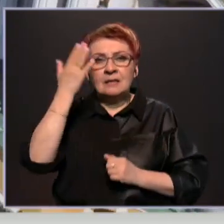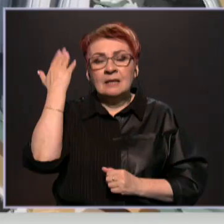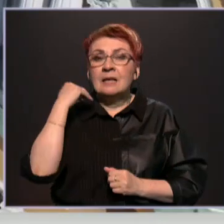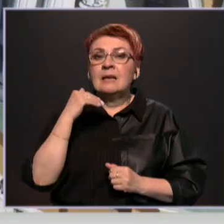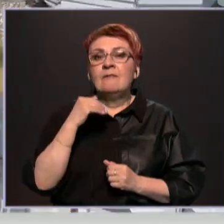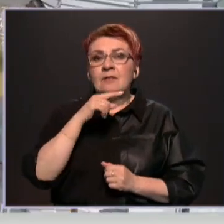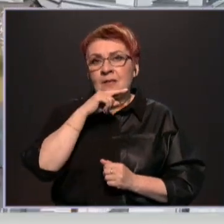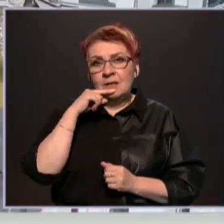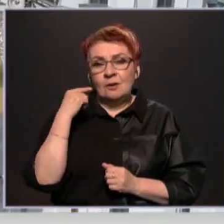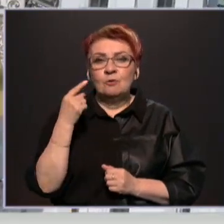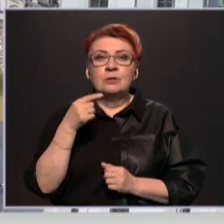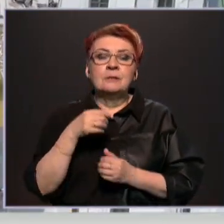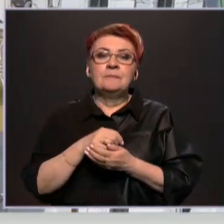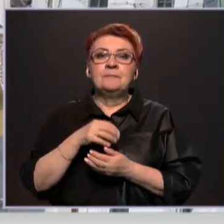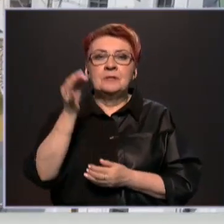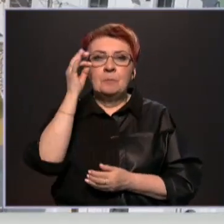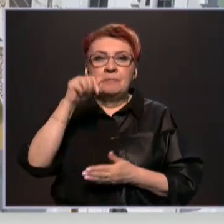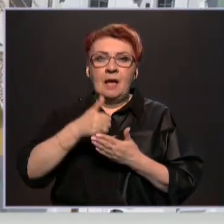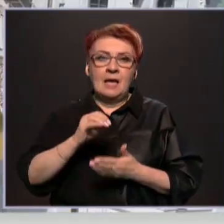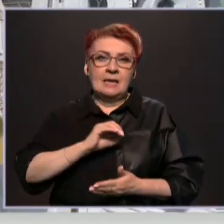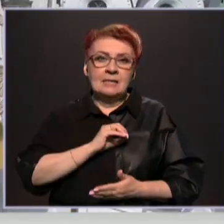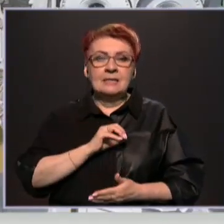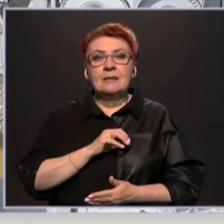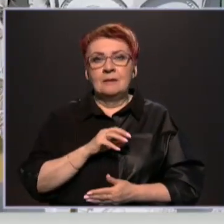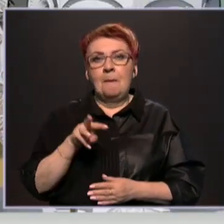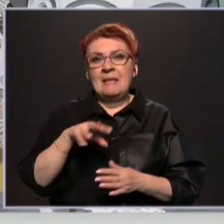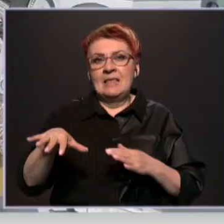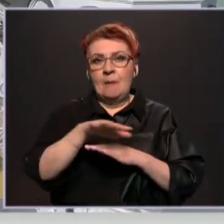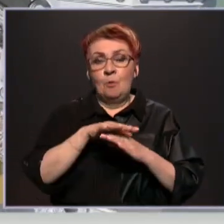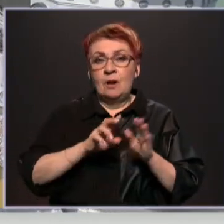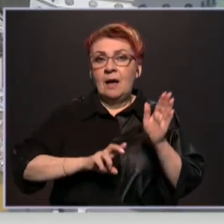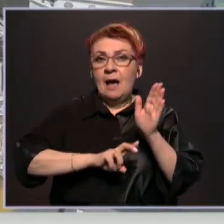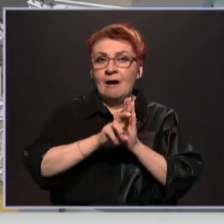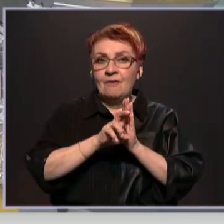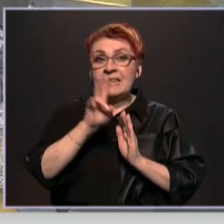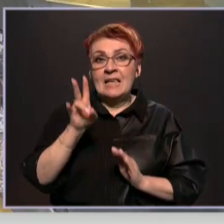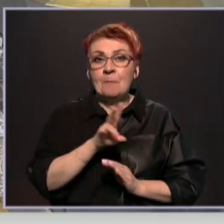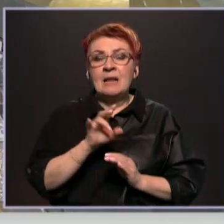напоминают архиерей Нижегородской митрополии А В храмах веллинской епархии За каждым богослужением